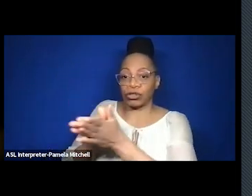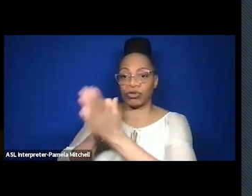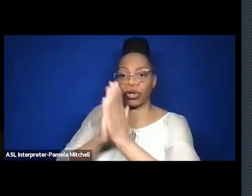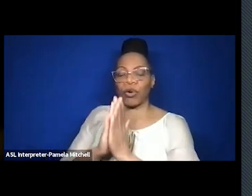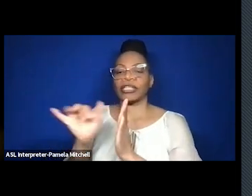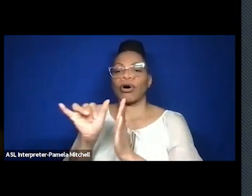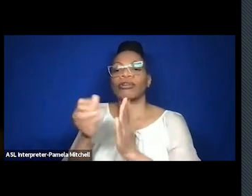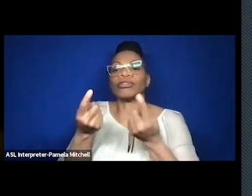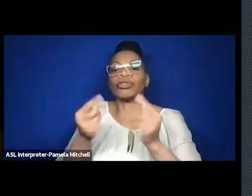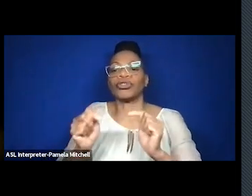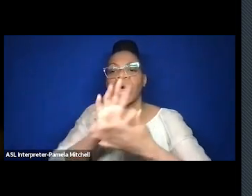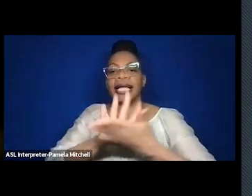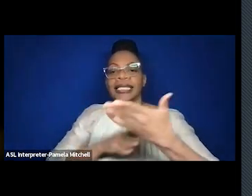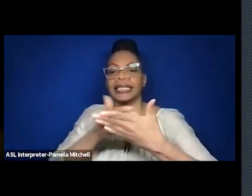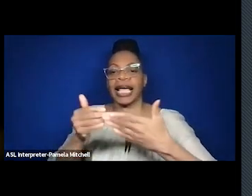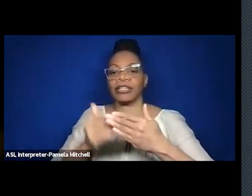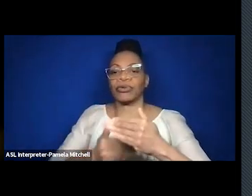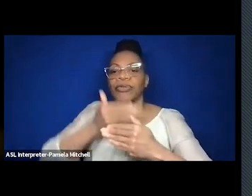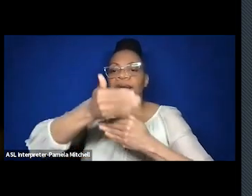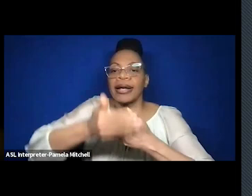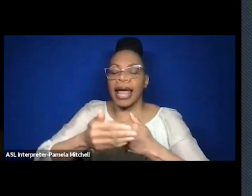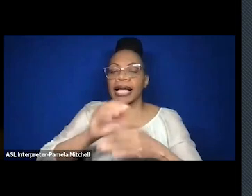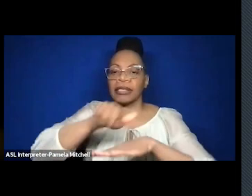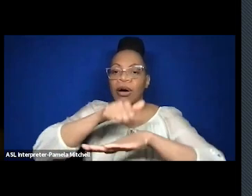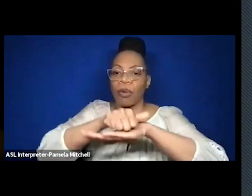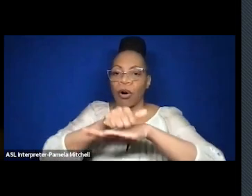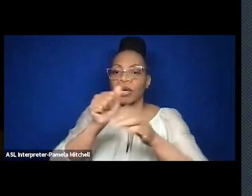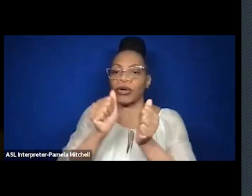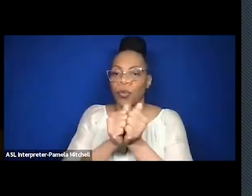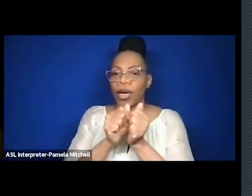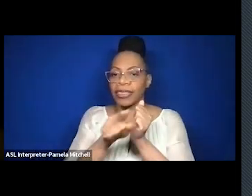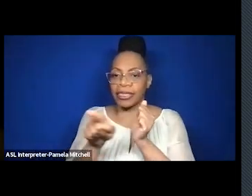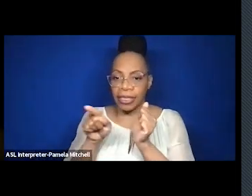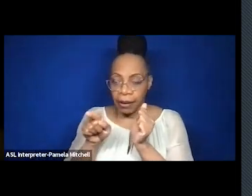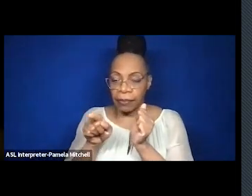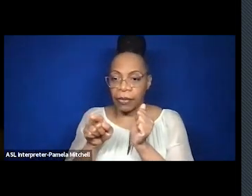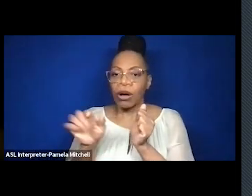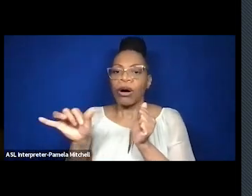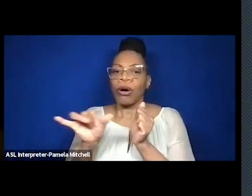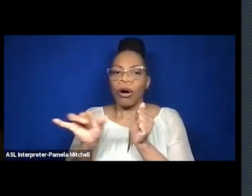de agendar nuestra próxima cita con ellos. Y con eso dicho, otro consejo para mantenerme organizada,